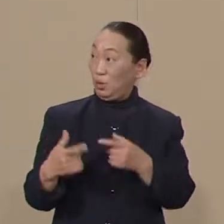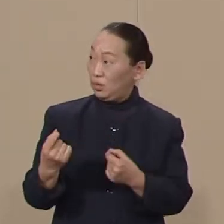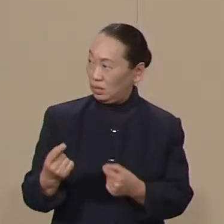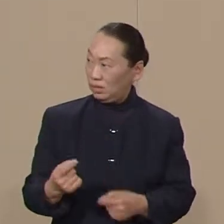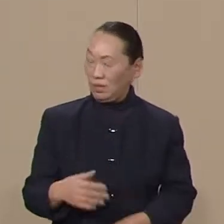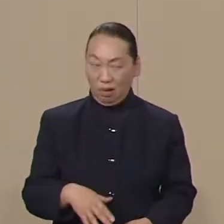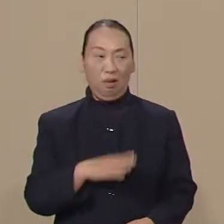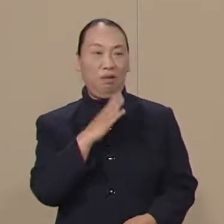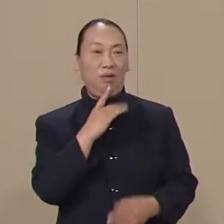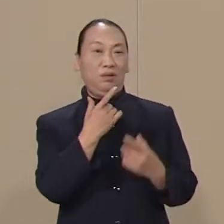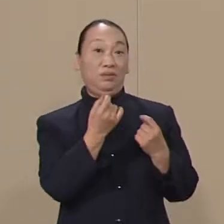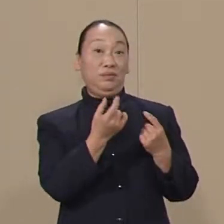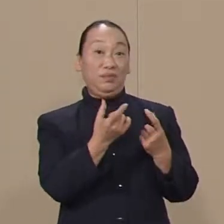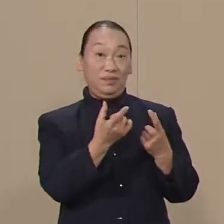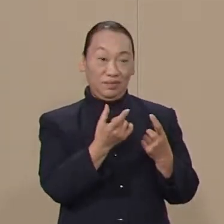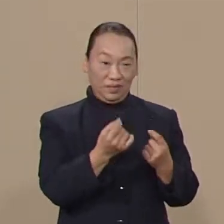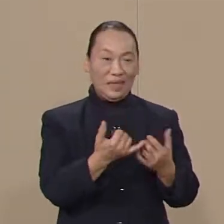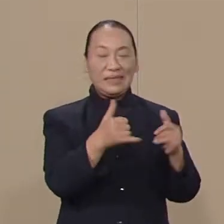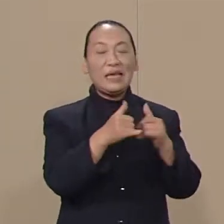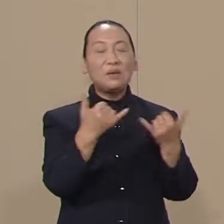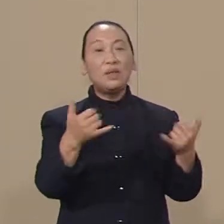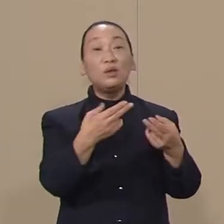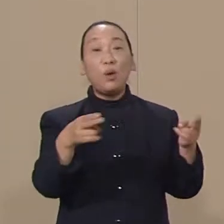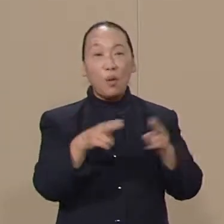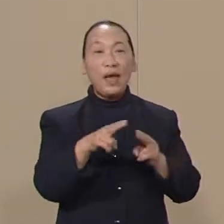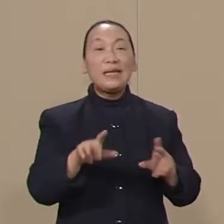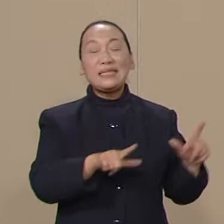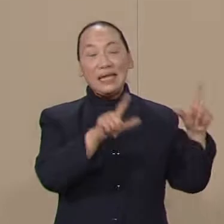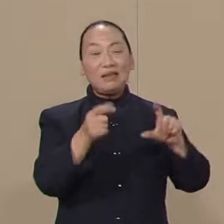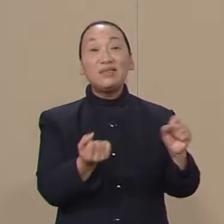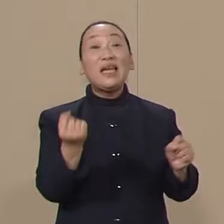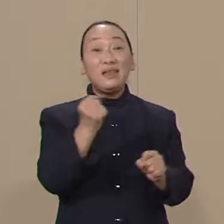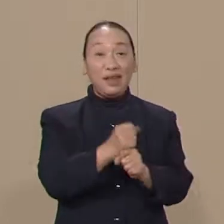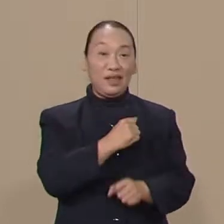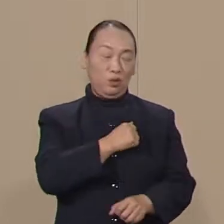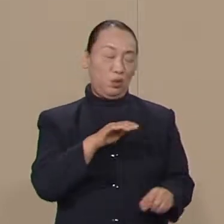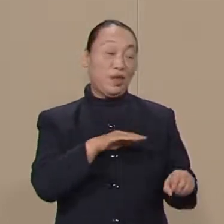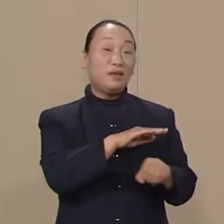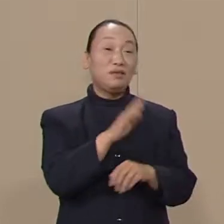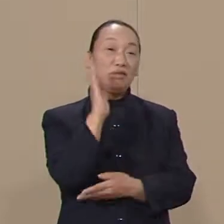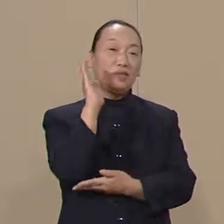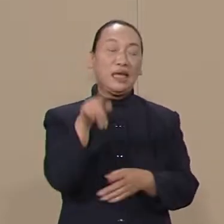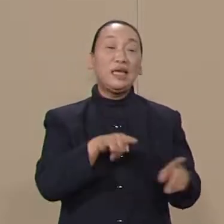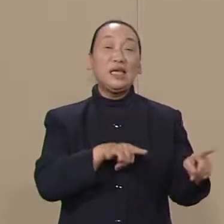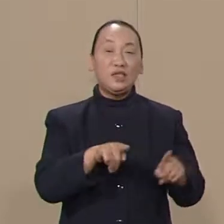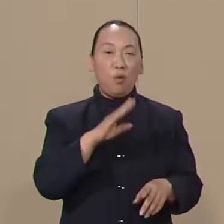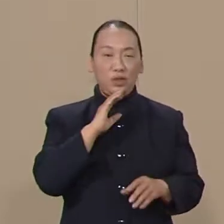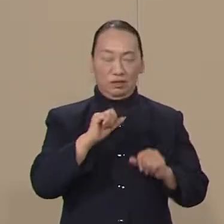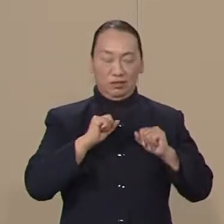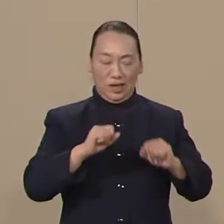社民党は生活再建・命を大切に する政治を実現してまいります